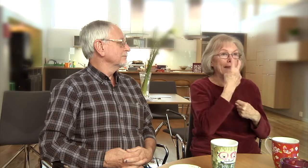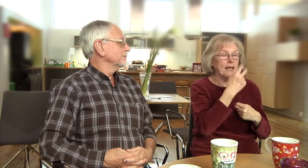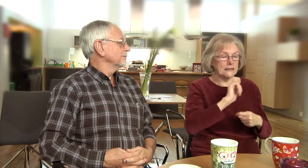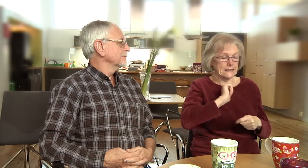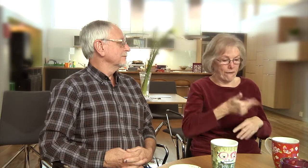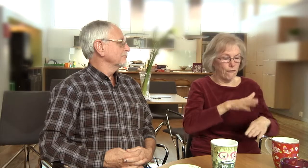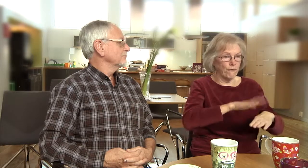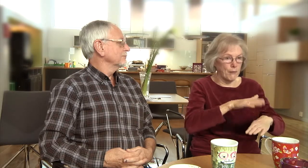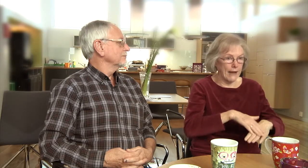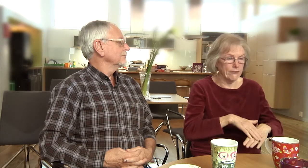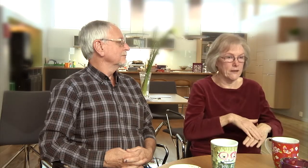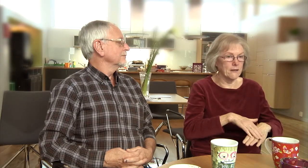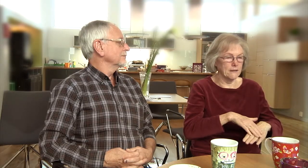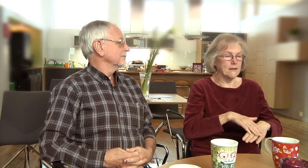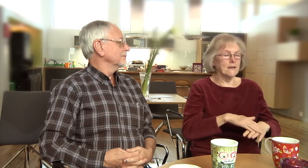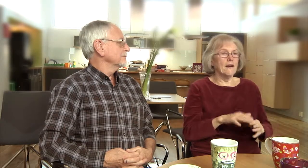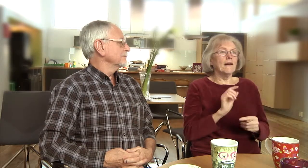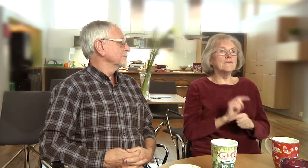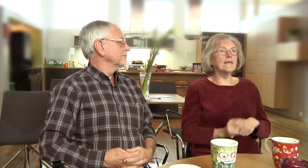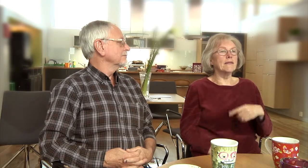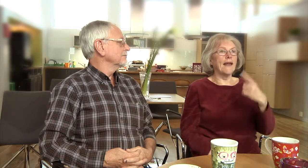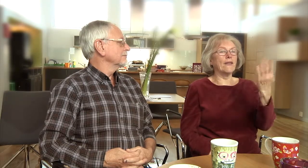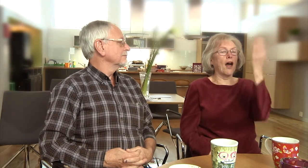Jeg begynte å forberede meg på at jeg kunne miste synet på ett øye.